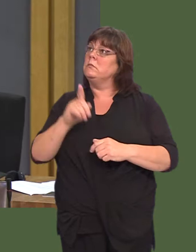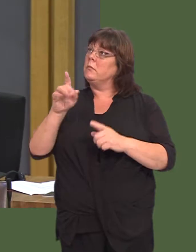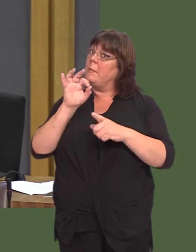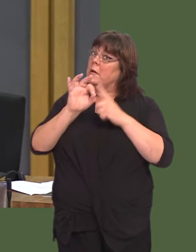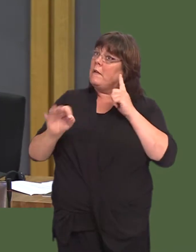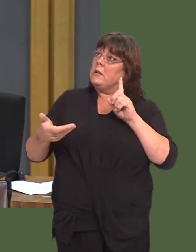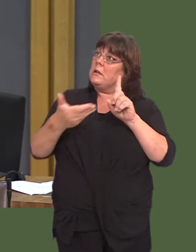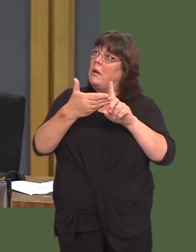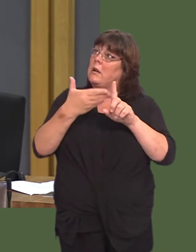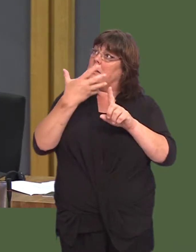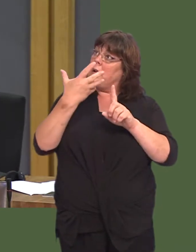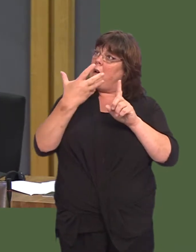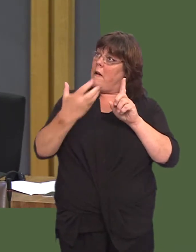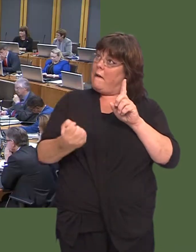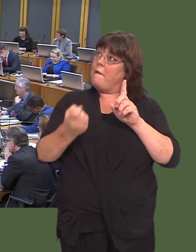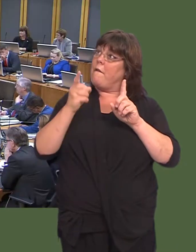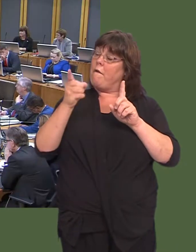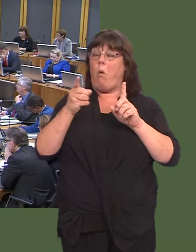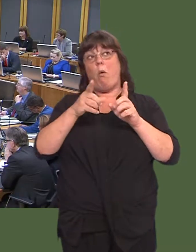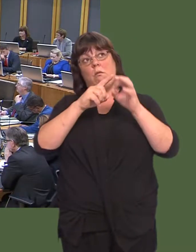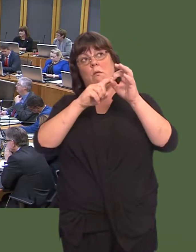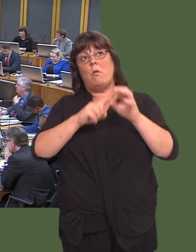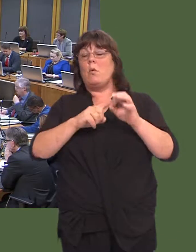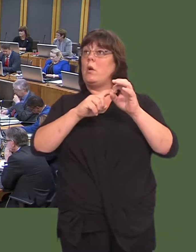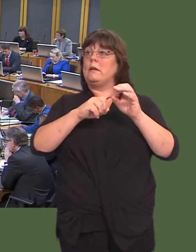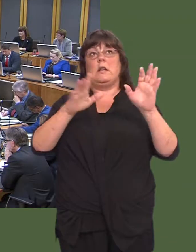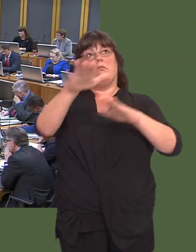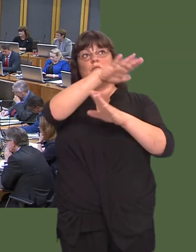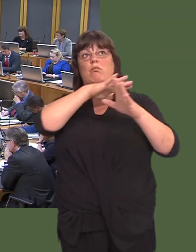Carwyn Jones: Wel, mae hwn yn rhywbeth syín cael ei ystyried ar hyn o bryd, ynglyn ‚ pharthau